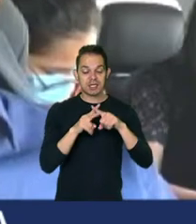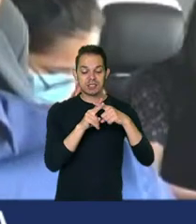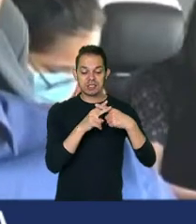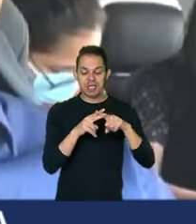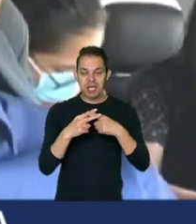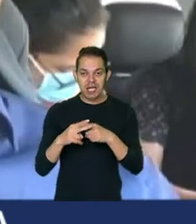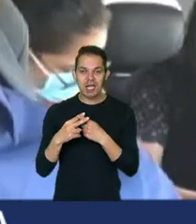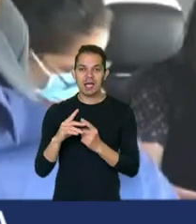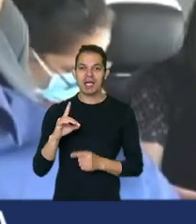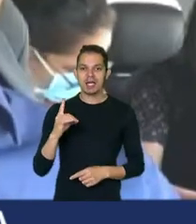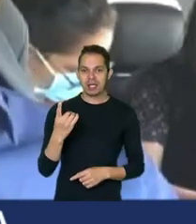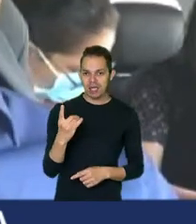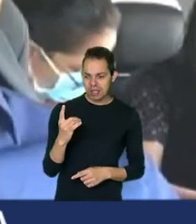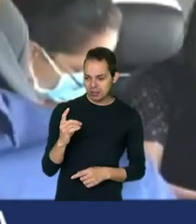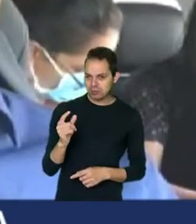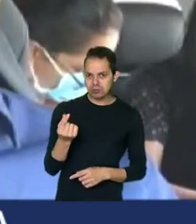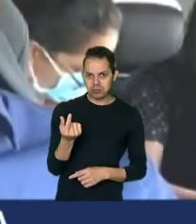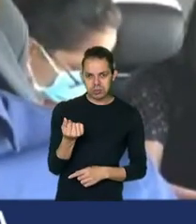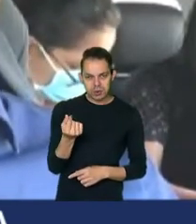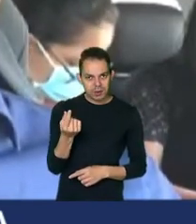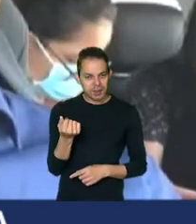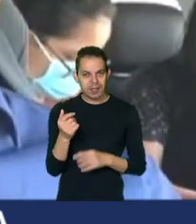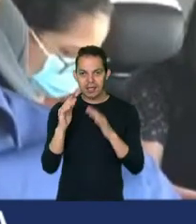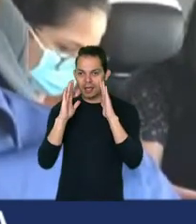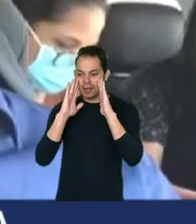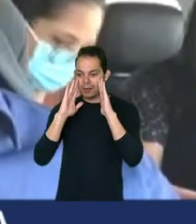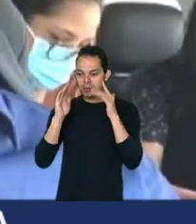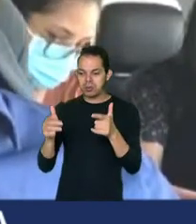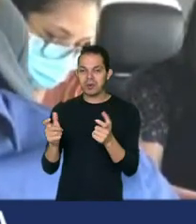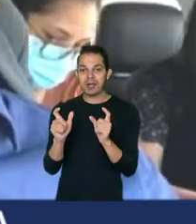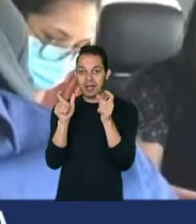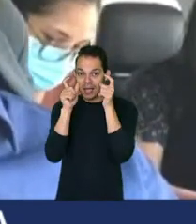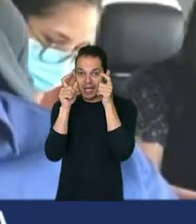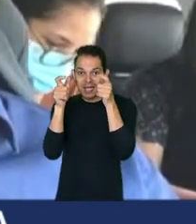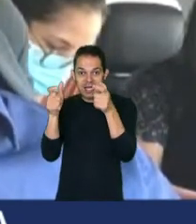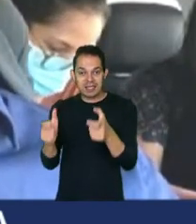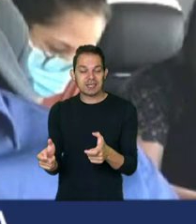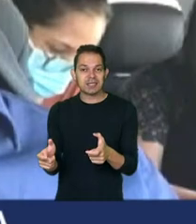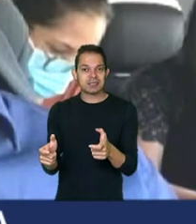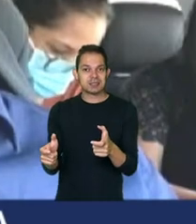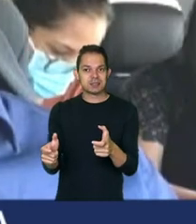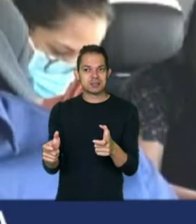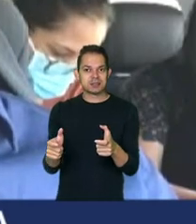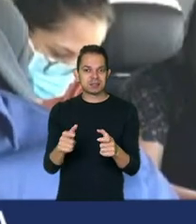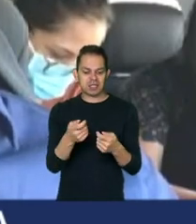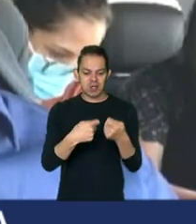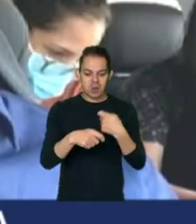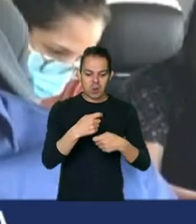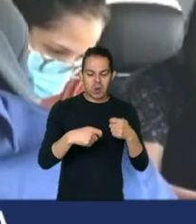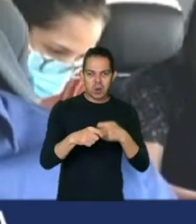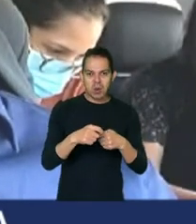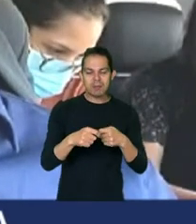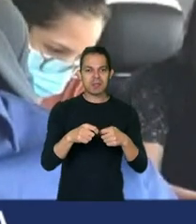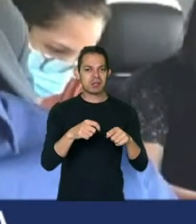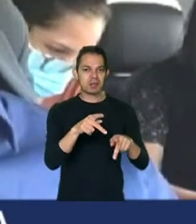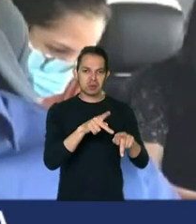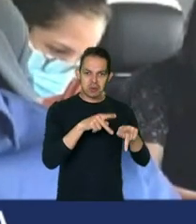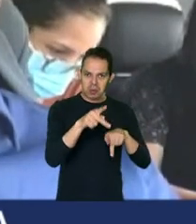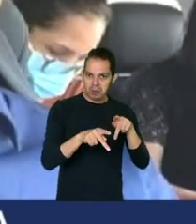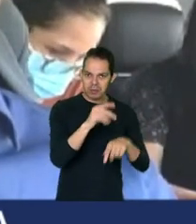POLÍTICA DE REAJUSTAMENTO DE DOLARIZAÇÃO SÓ ATENDE A INTERESSES QUE EVIDENTEMENTE NÃO SÃO OS INTERESSES DA NOSSA ECONOMIA E DO POVO